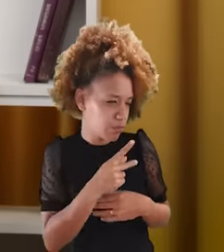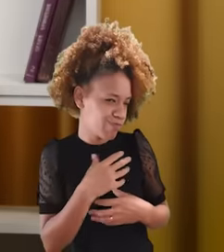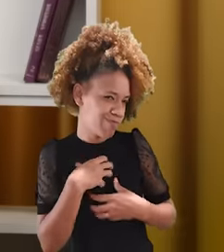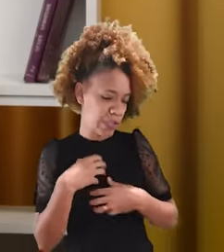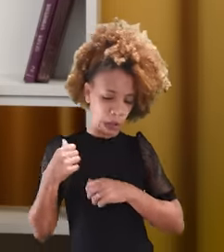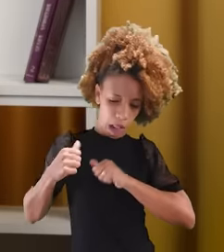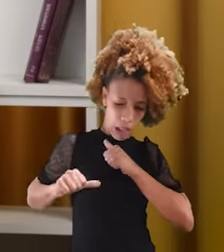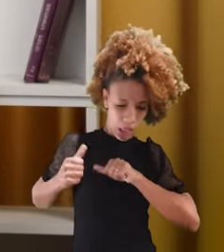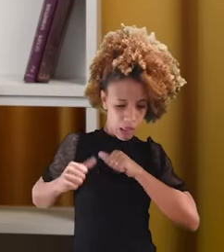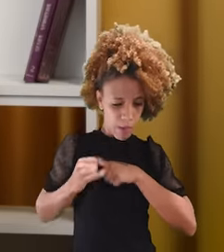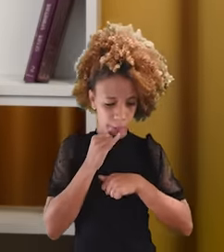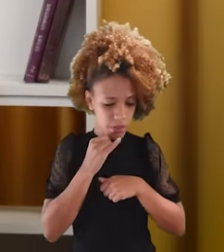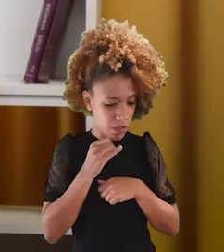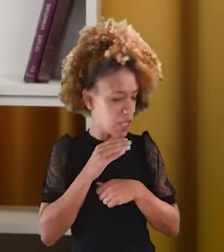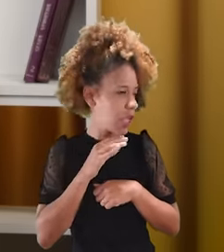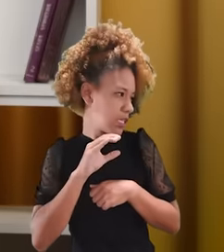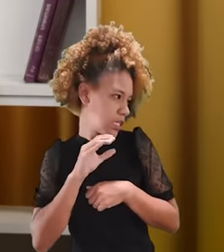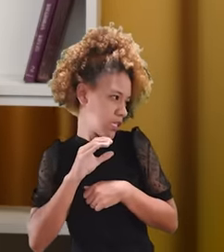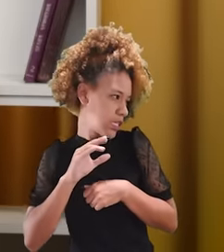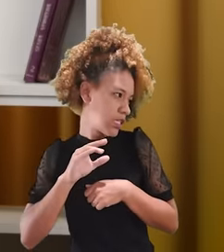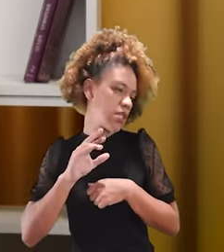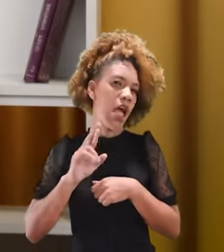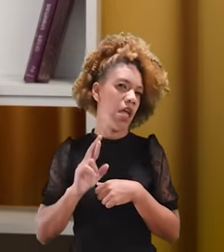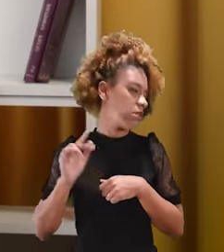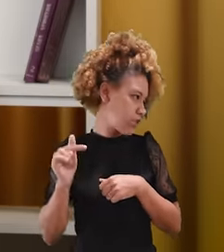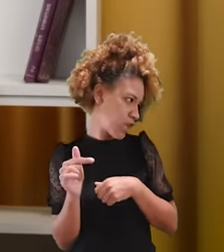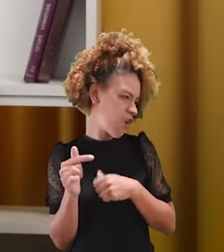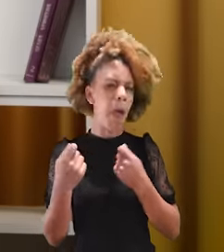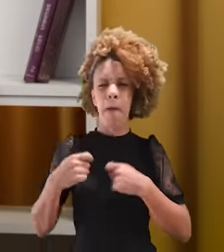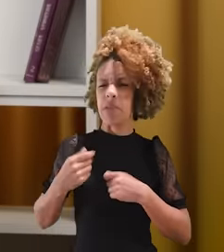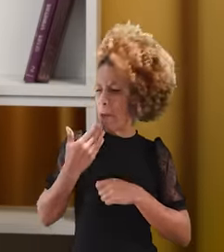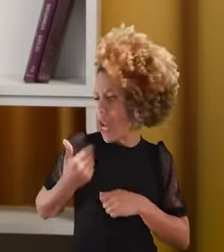ench tem esse lado que Cristiano Ronaldo dentro de você do tipo eu preciso ser melhor eu preciso